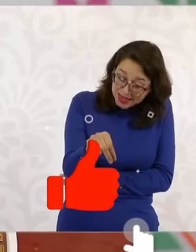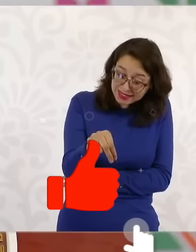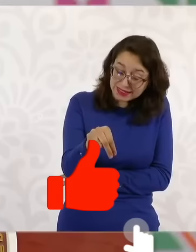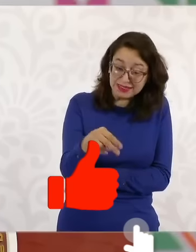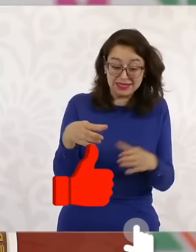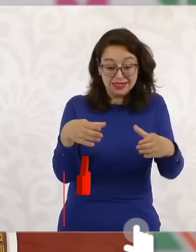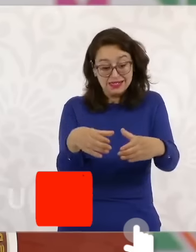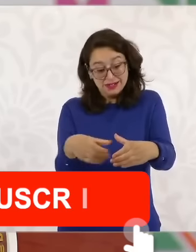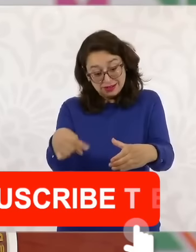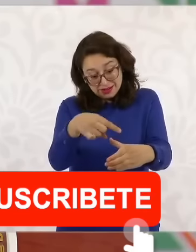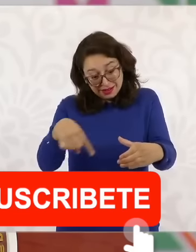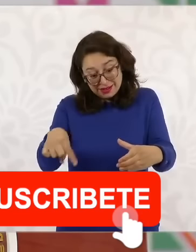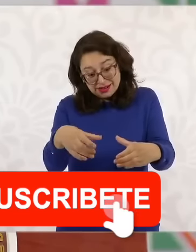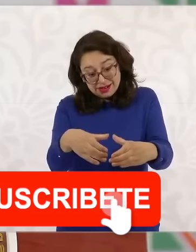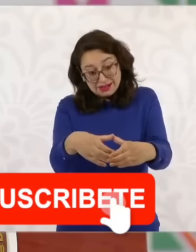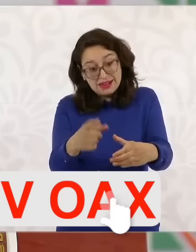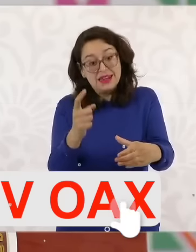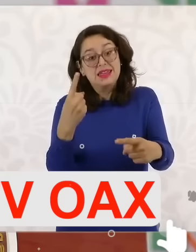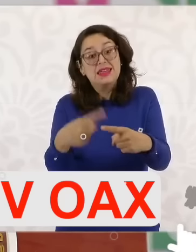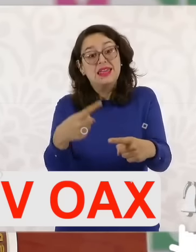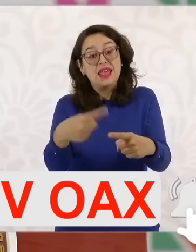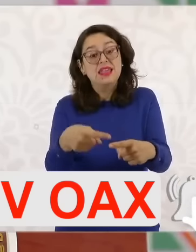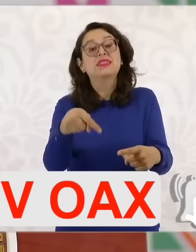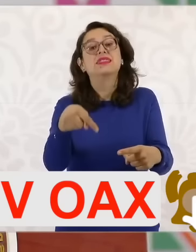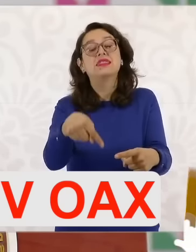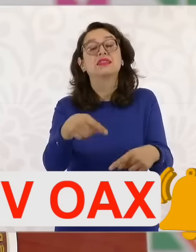¿Quién dirige hoy el PAN? El cártel Inmobiliario,